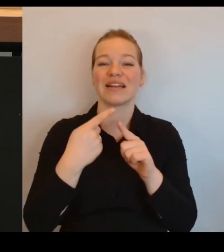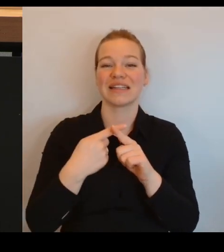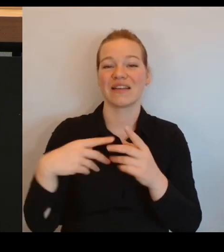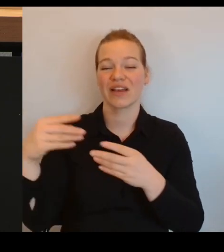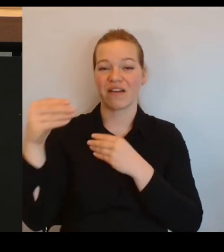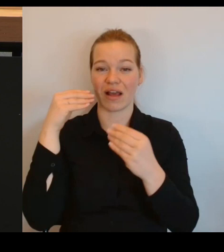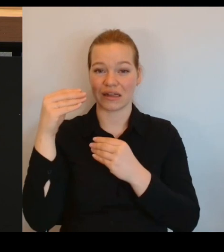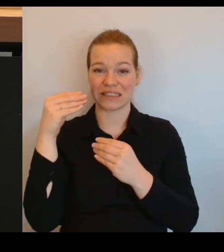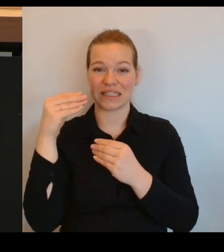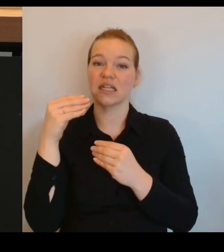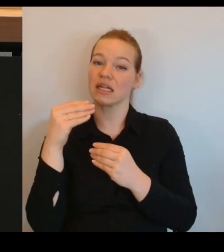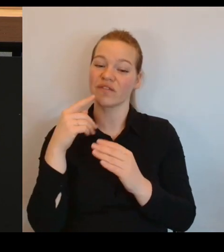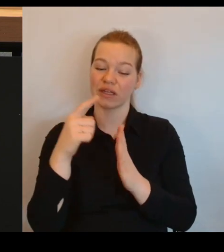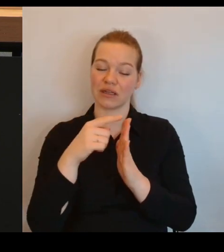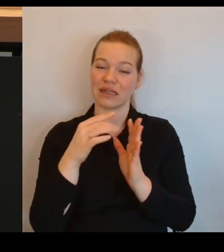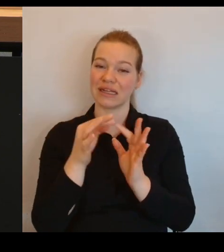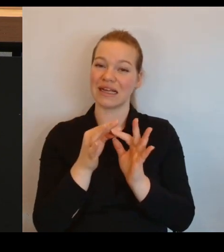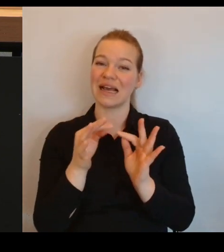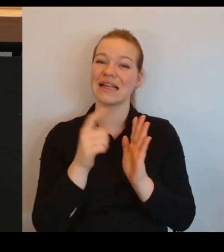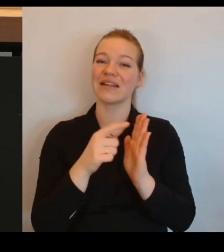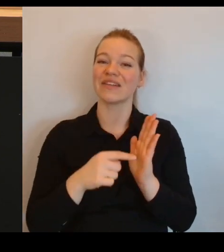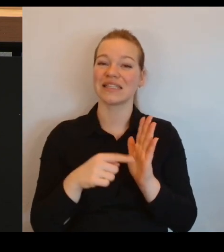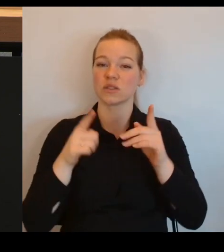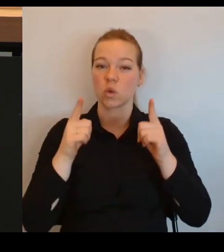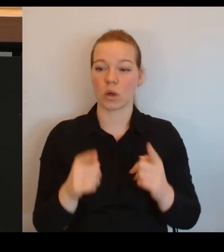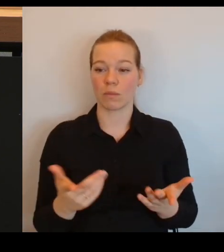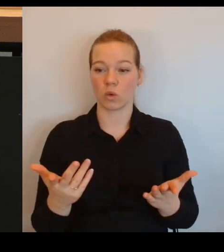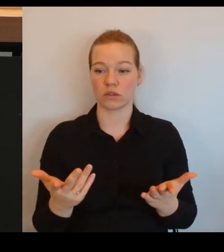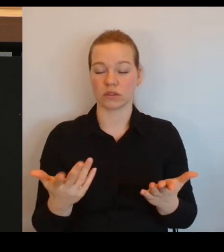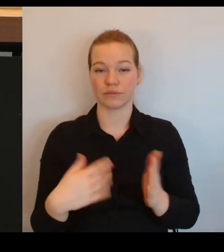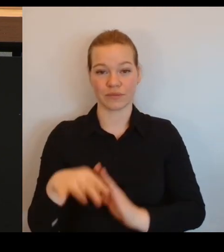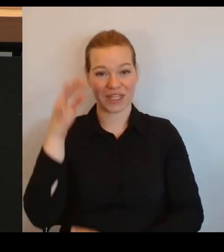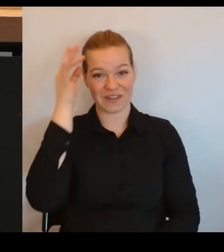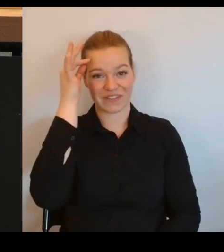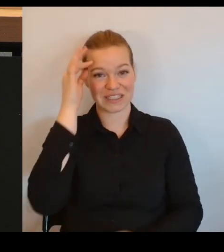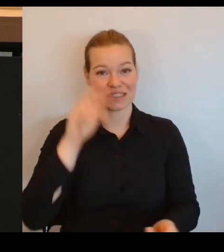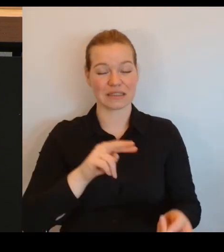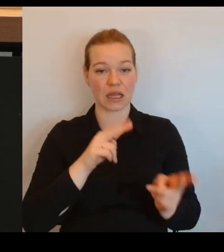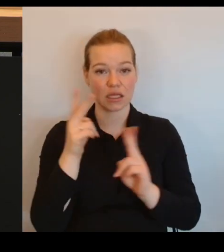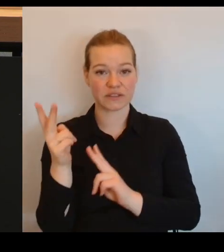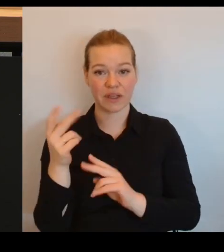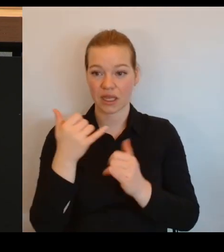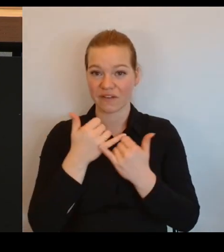wie wollen wir deren Erreichung auch messen? Und erst dann lässt sich ein entsprechendes Wirkungs und